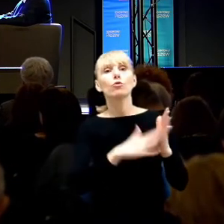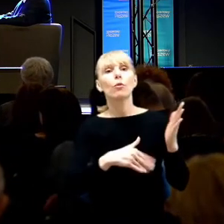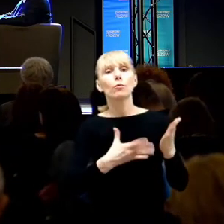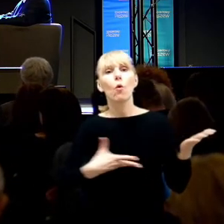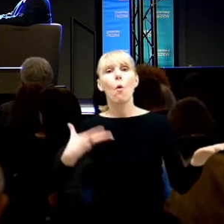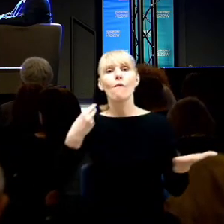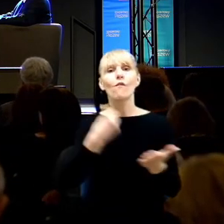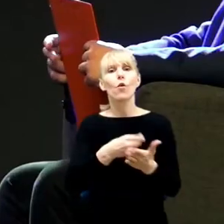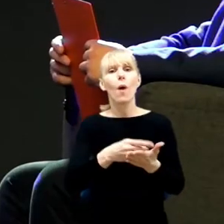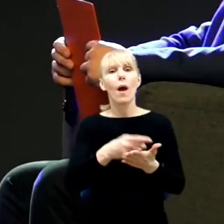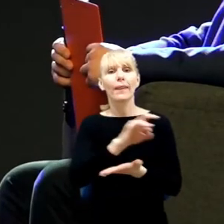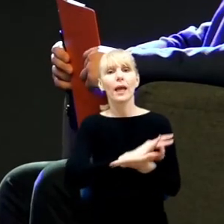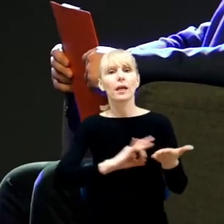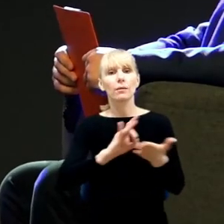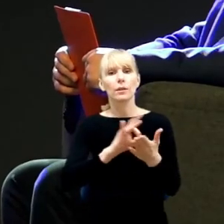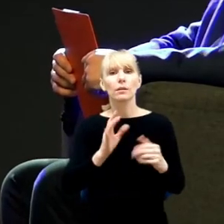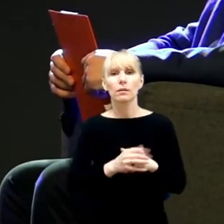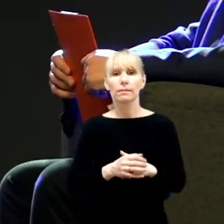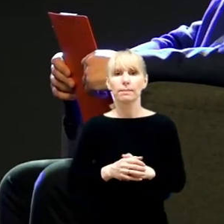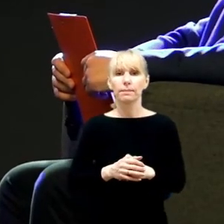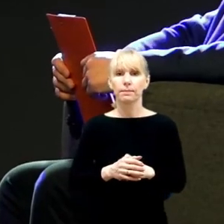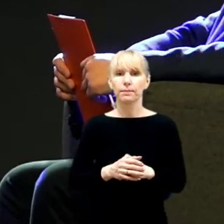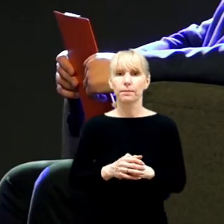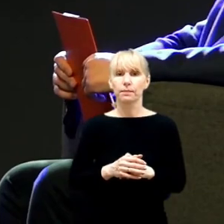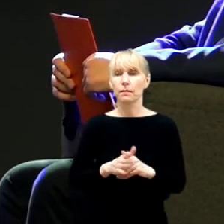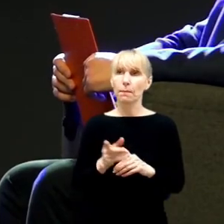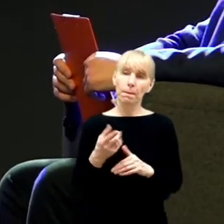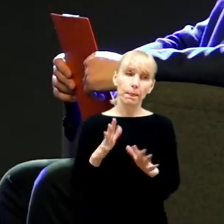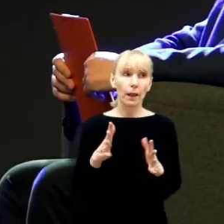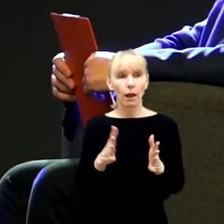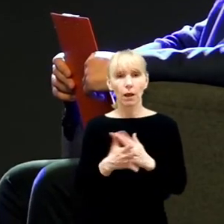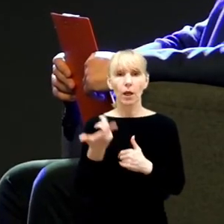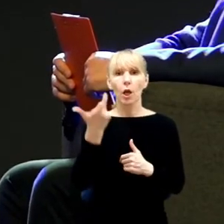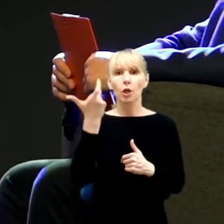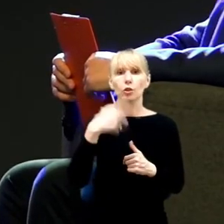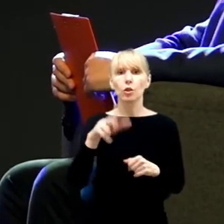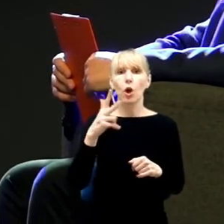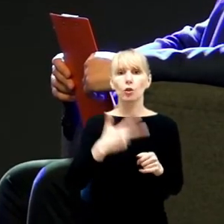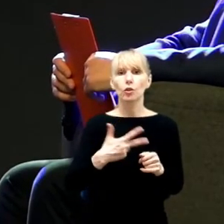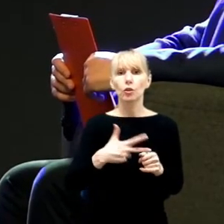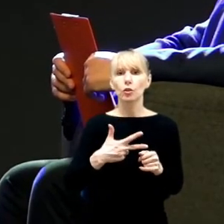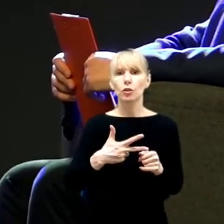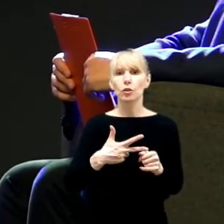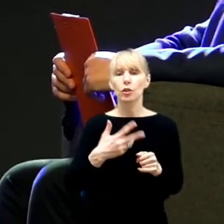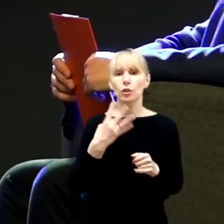Globalnie patrząc na te 134 mieszkania, których jesteśmy w trakcie budowy,